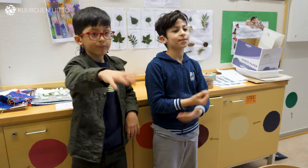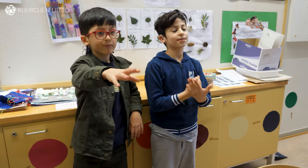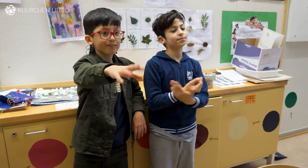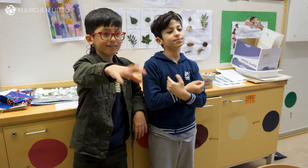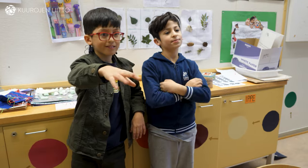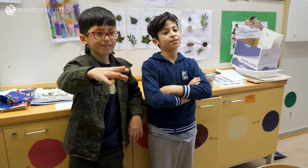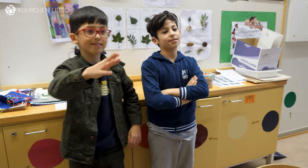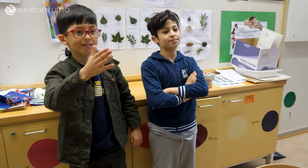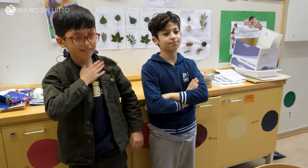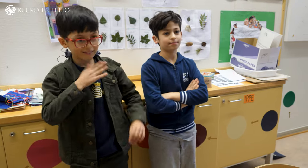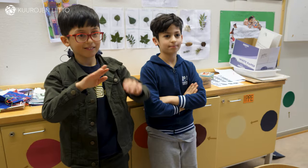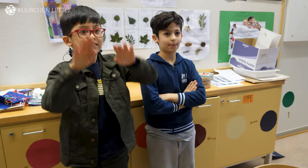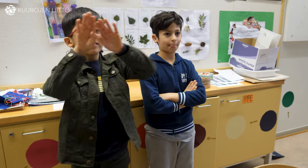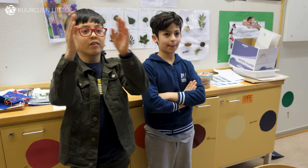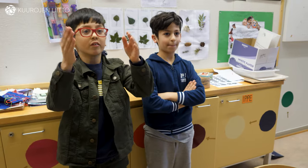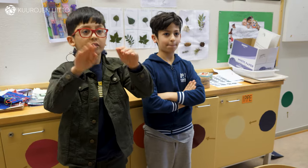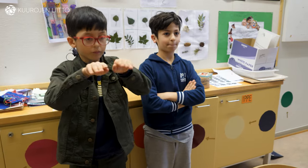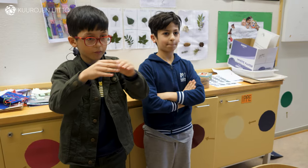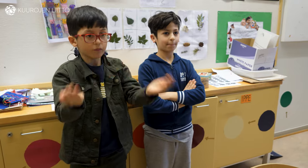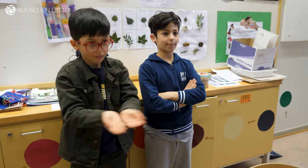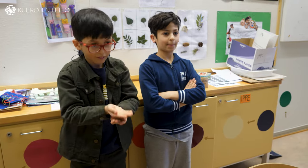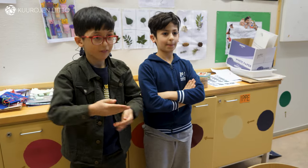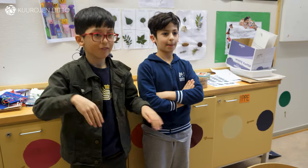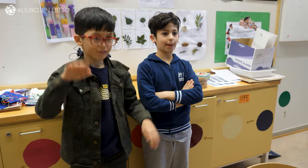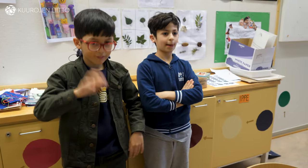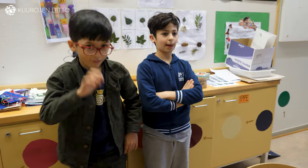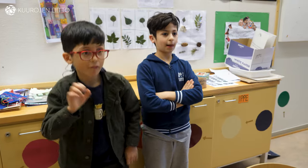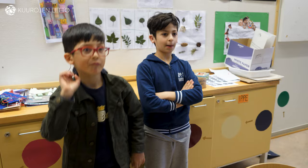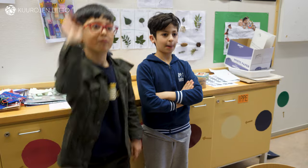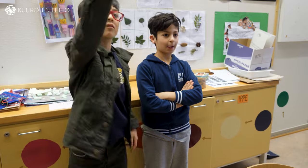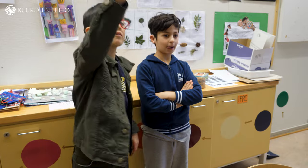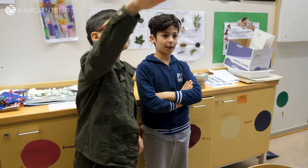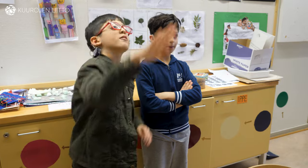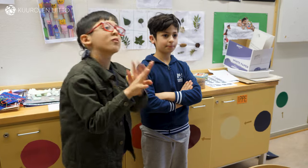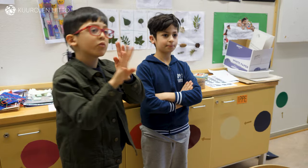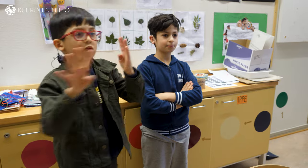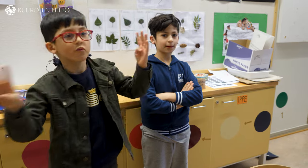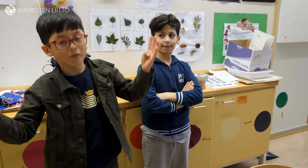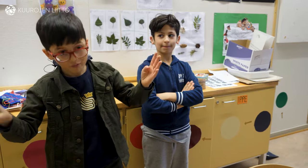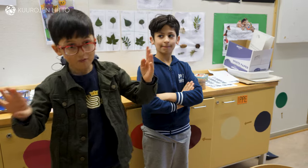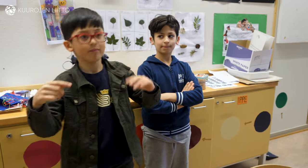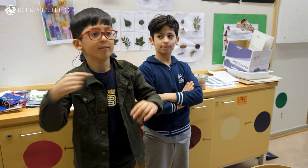Heitetään palloa koriin jonossa.